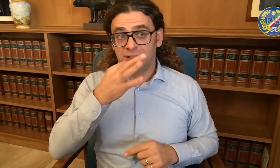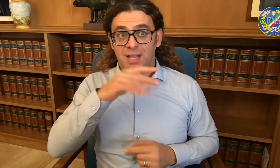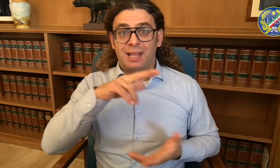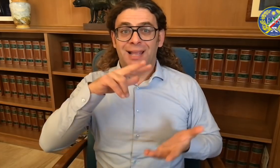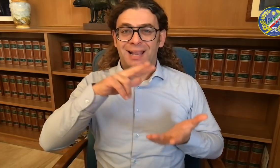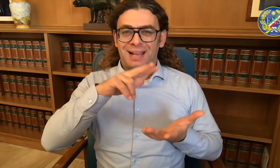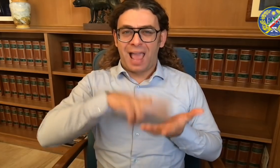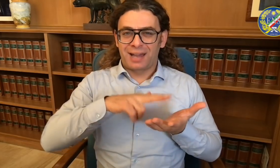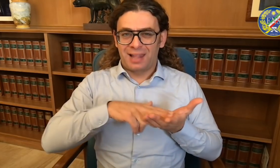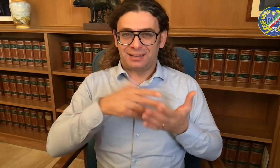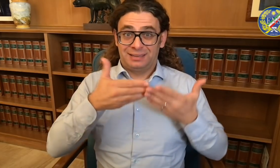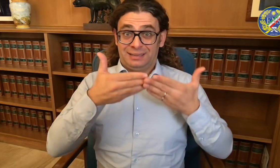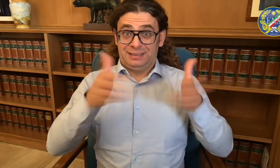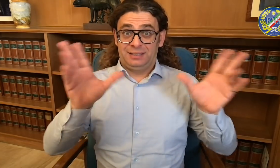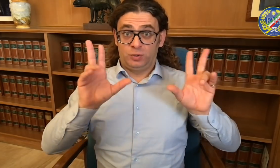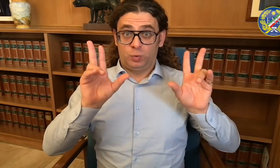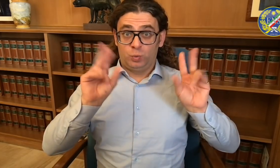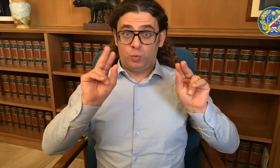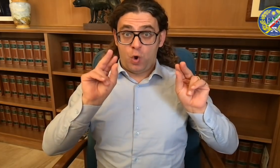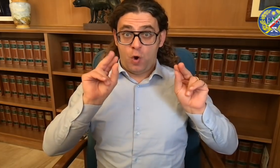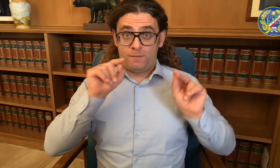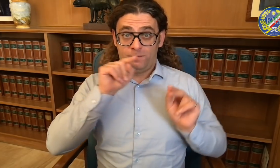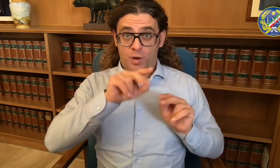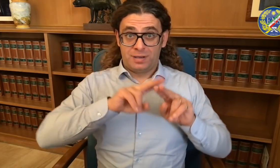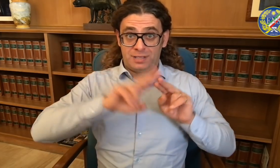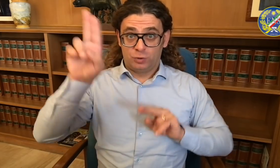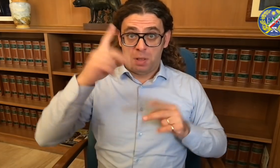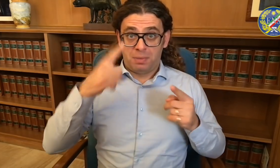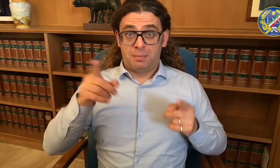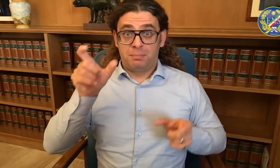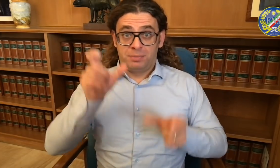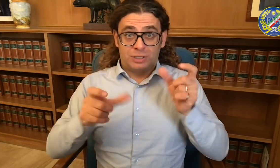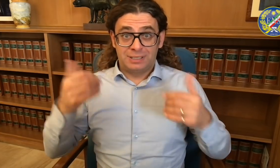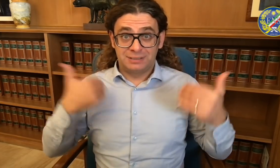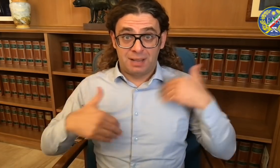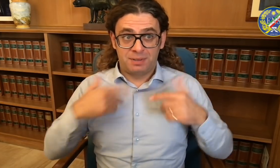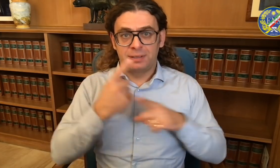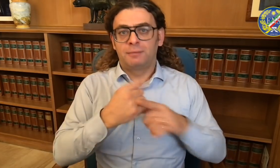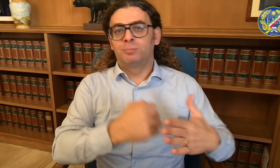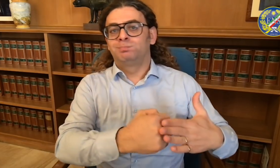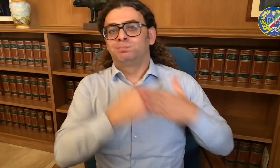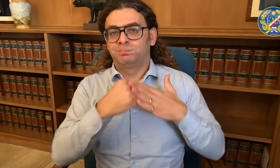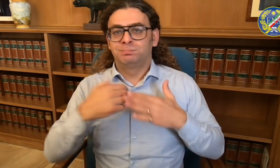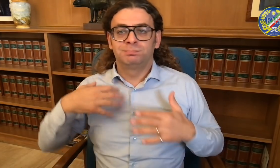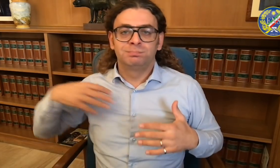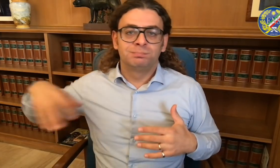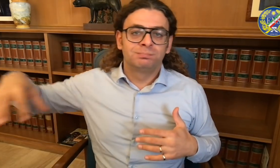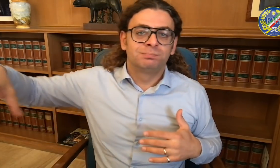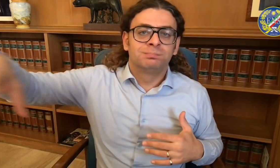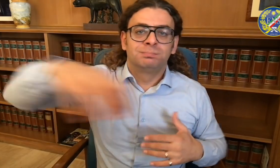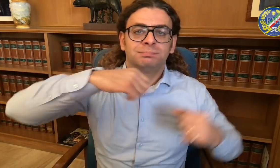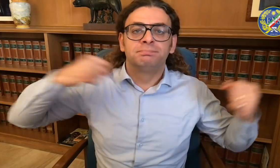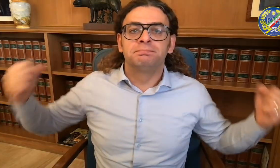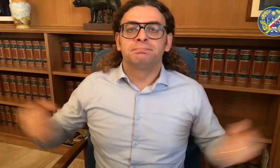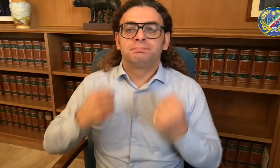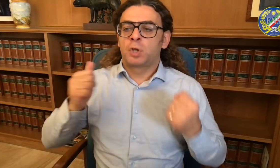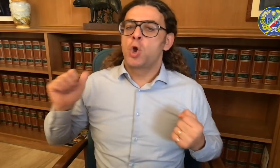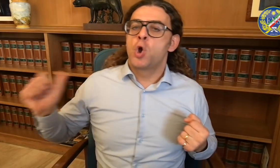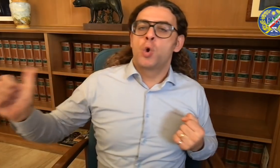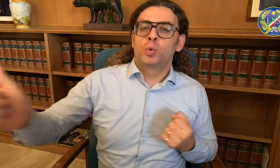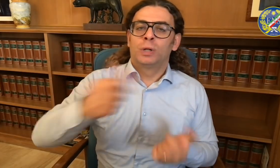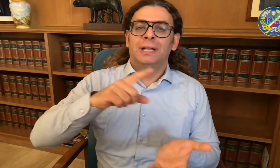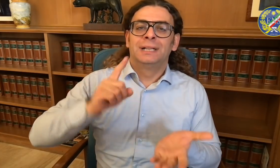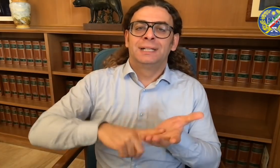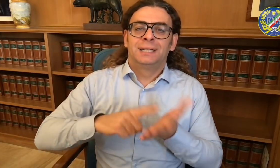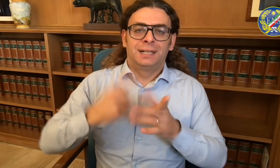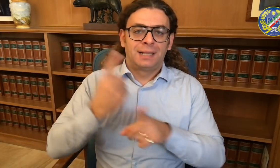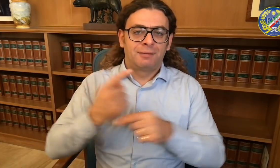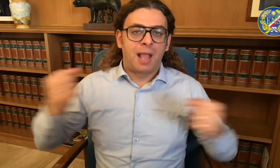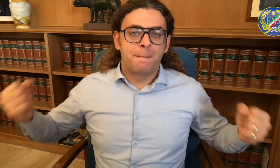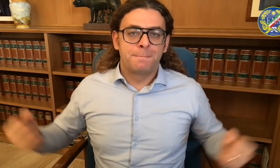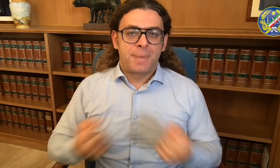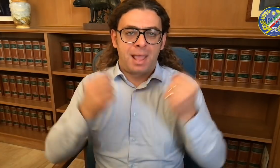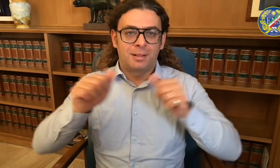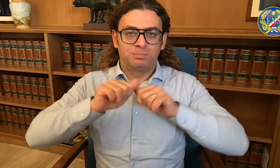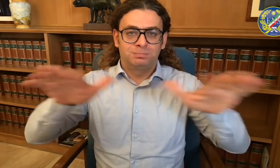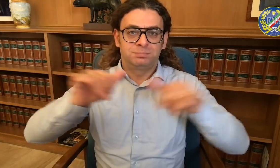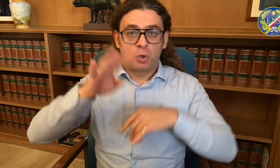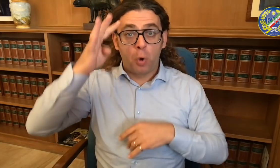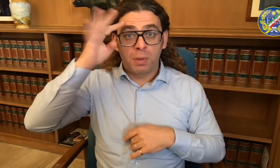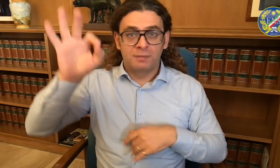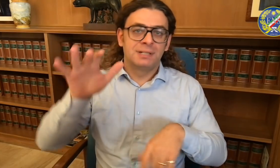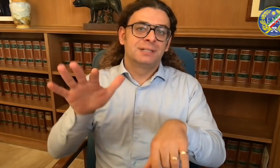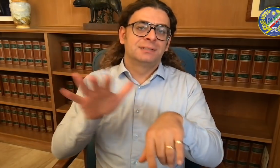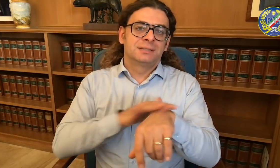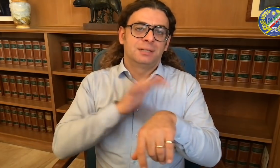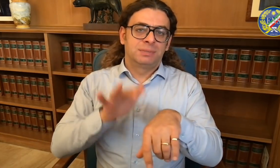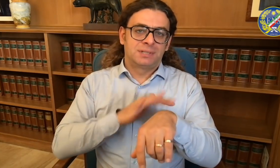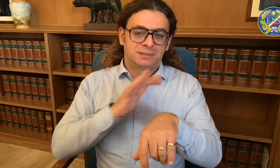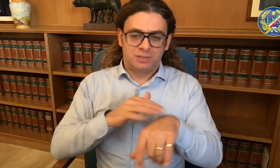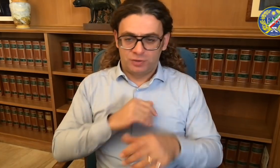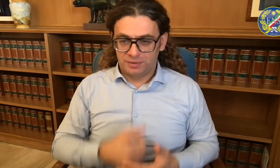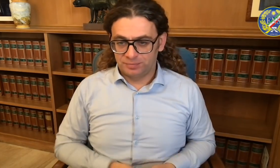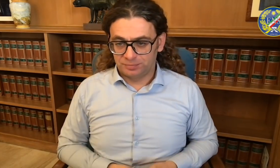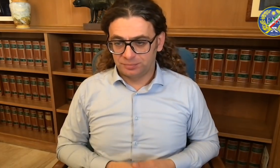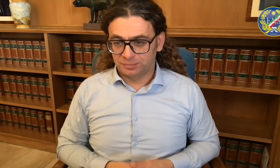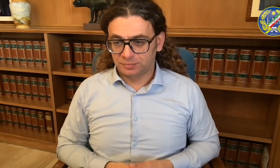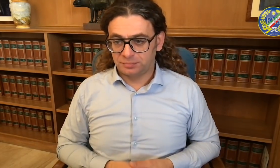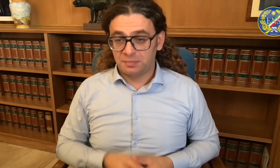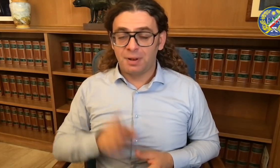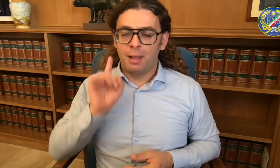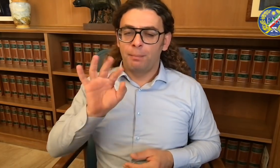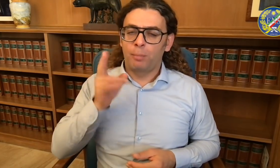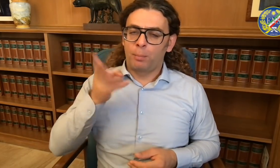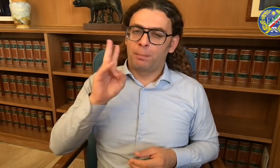Significa che il nuovo Garante nazionale per le persone con disabilità deve sostenere le azioni e le campagne di tutte le realtà di Disabili con l'obiettivo di fare sensibilizzazione.